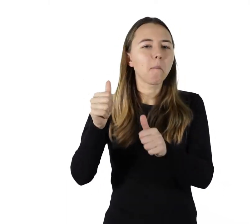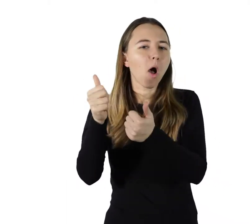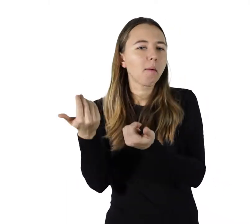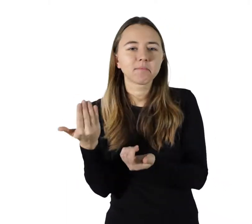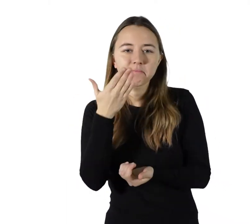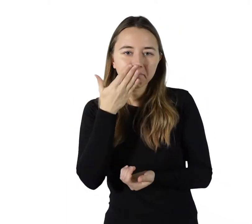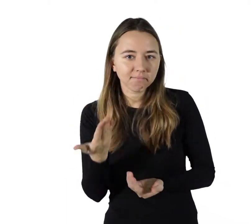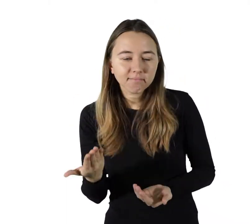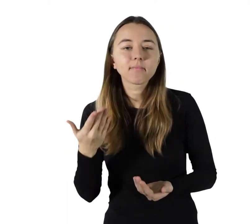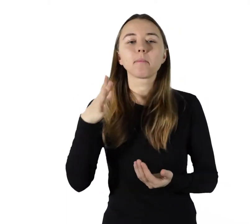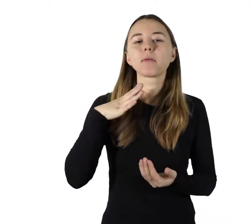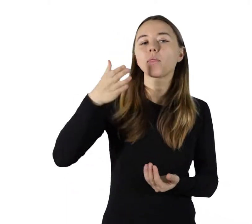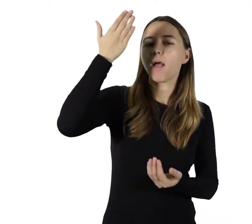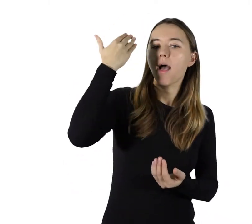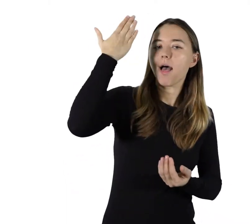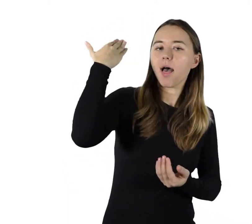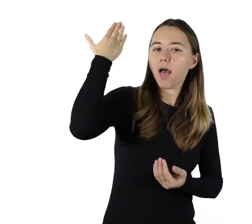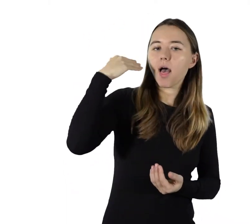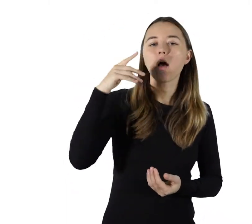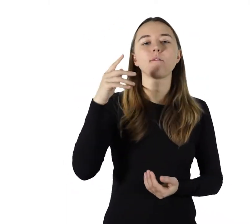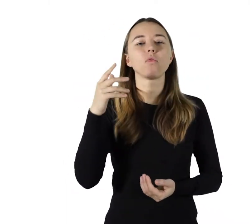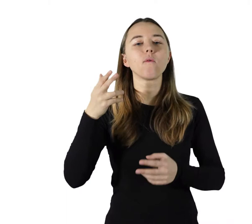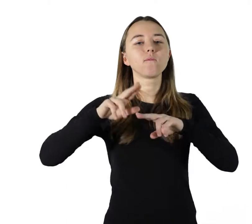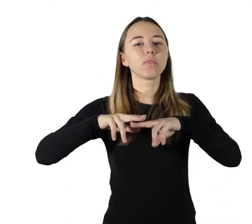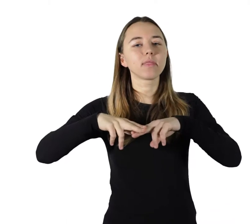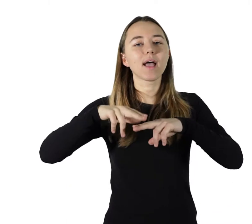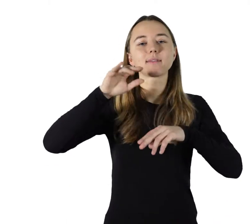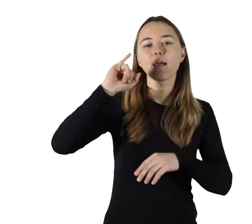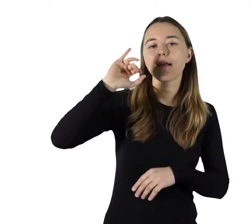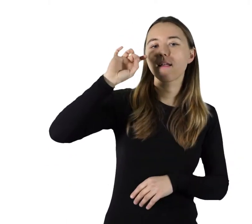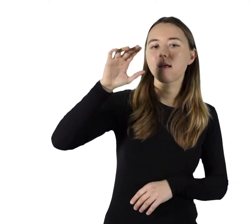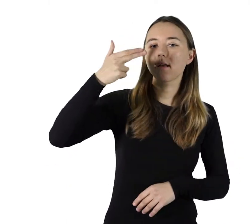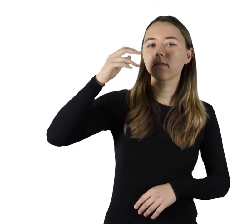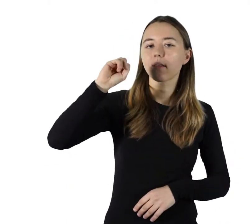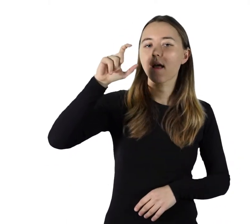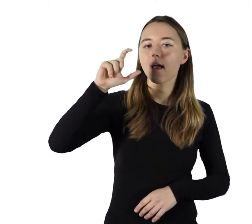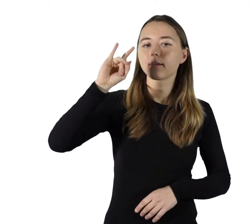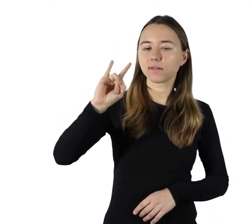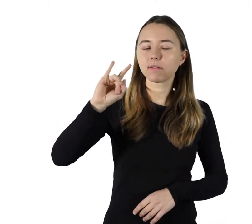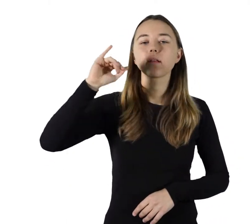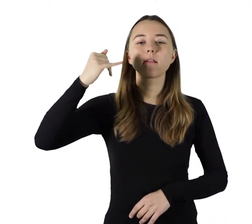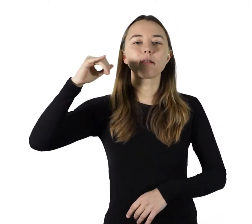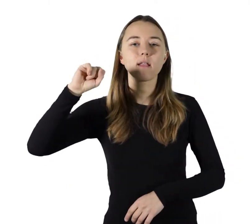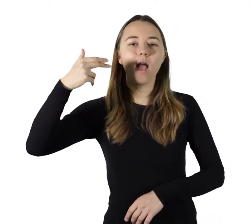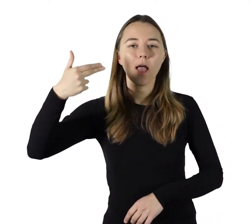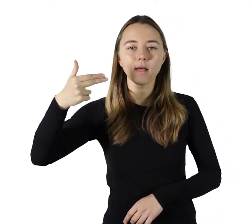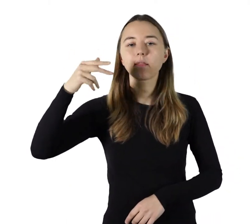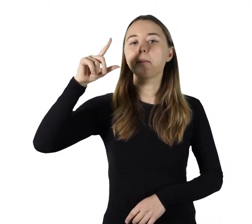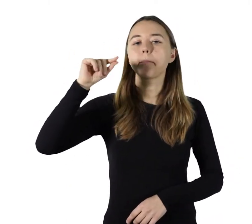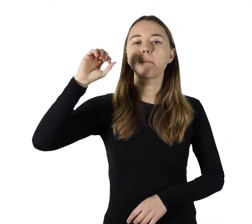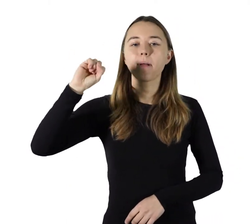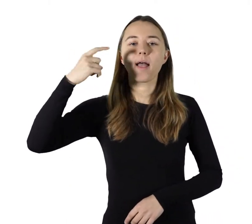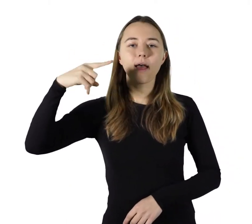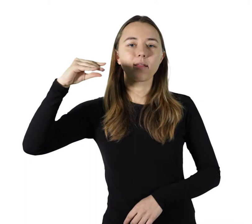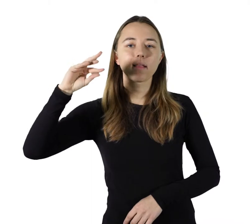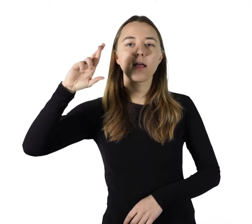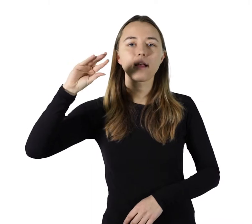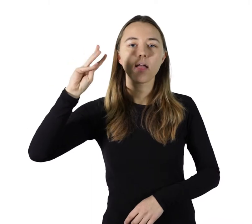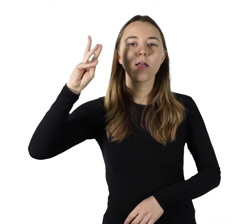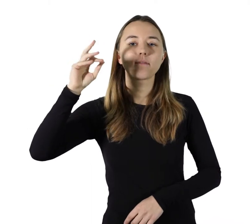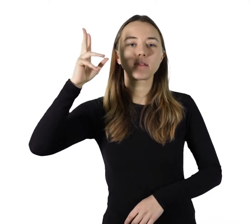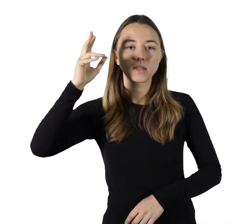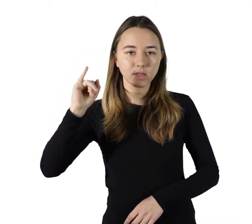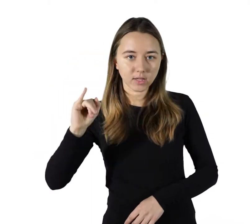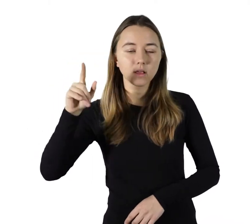Fundacja Ignacego Jana Paderewskiego